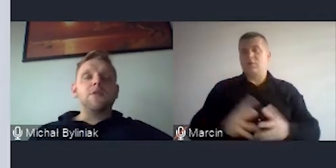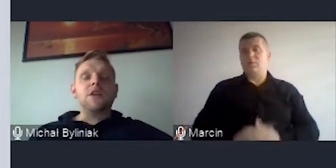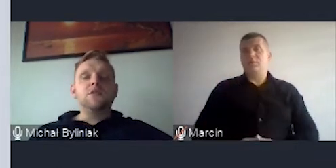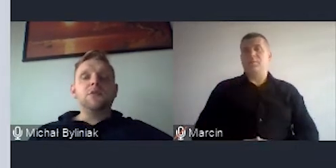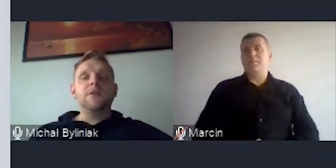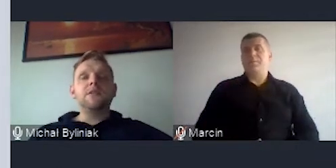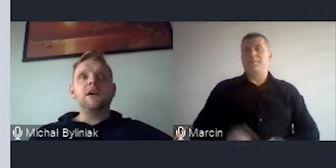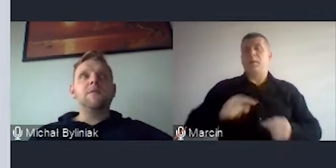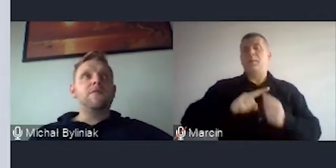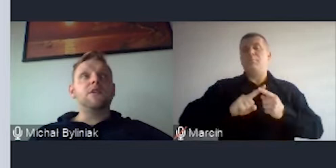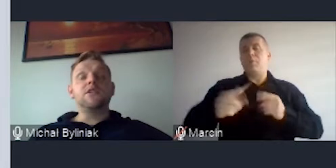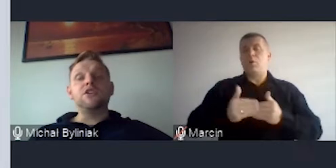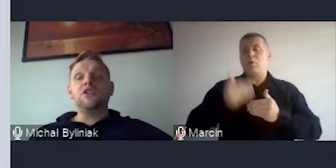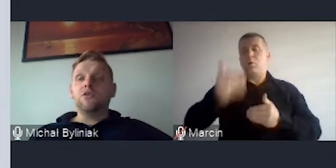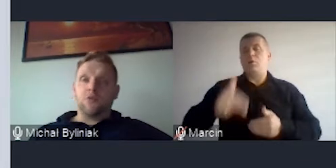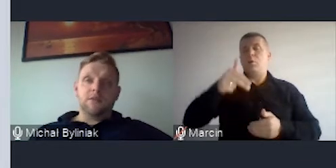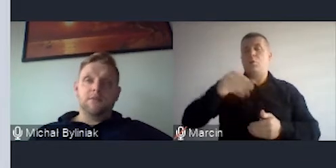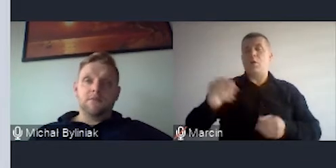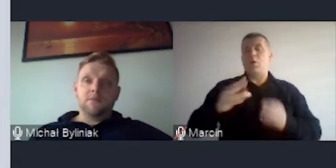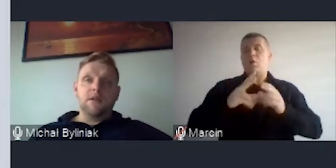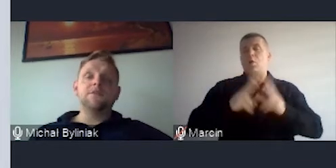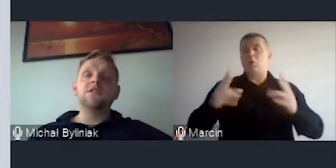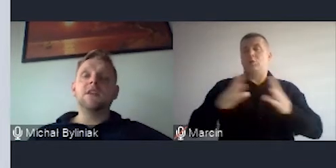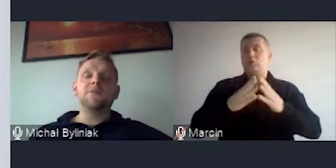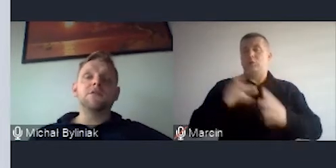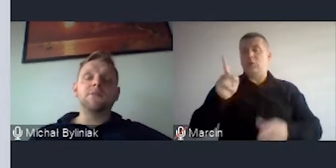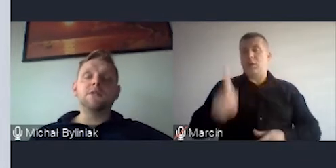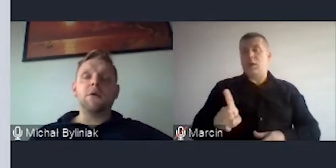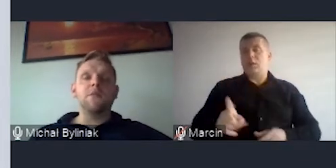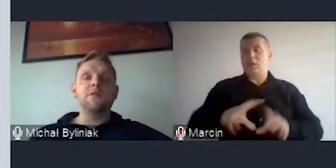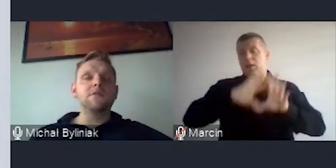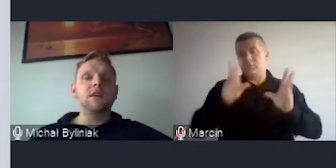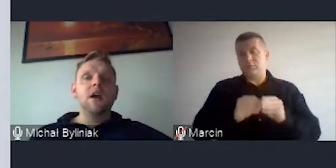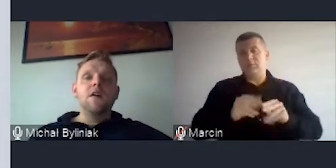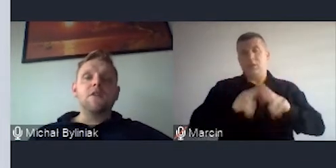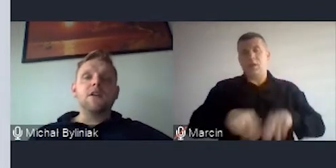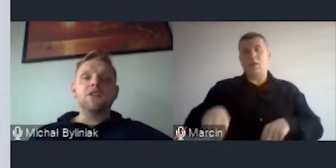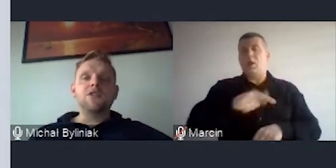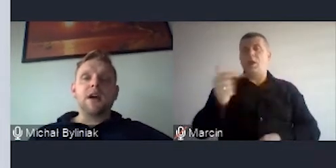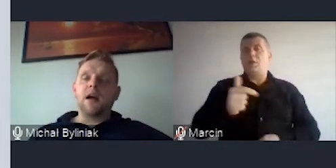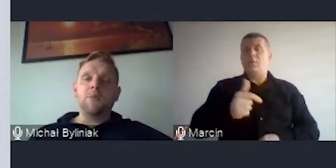Poza obszar unii europejskiej w okresie dziesięciu lat, a wszystkie pozostałe obowiązki w okresie trzech,